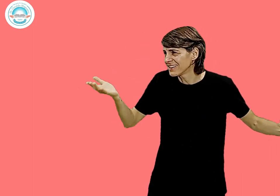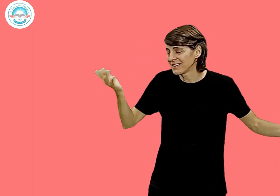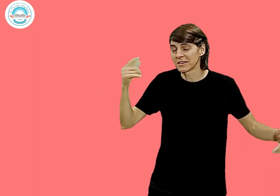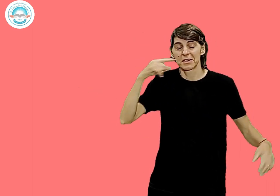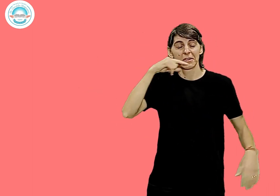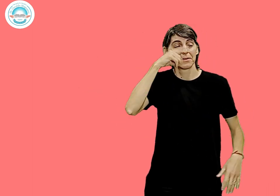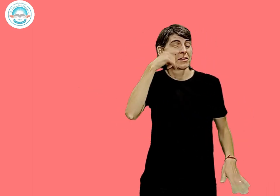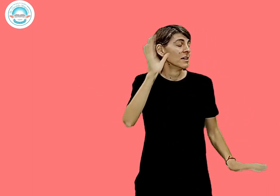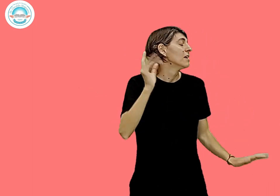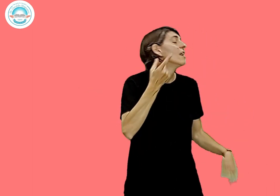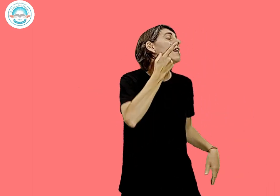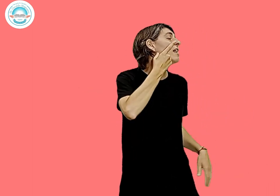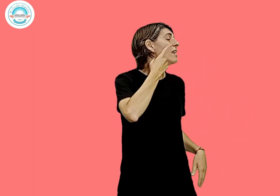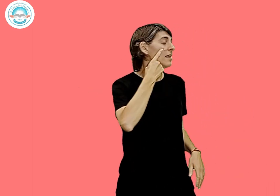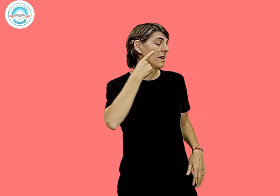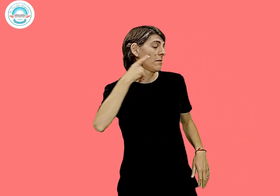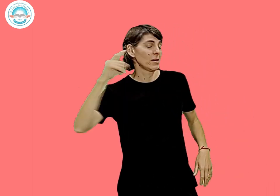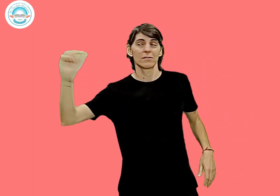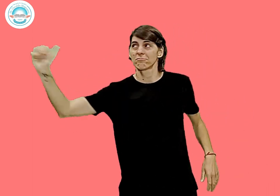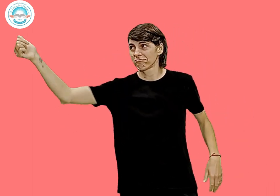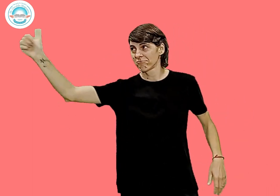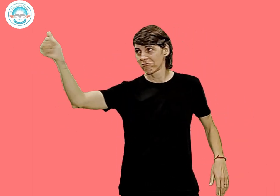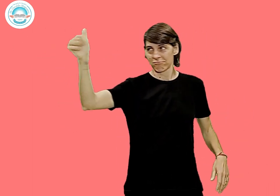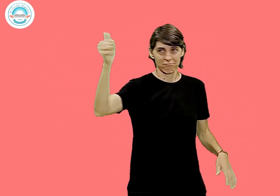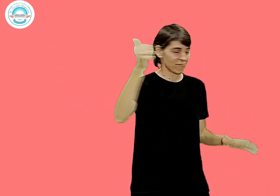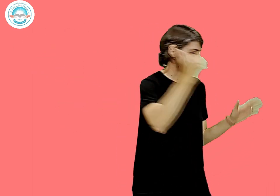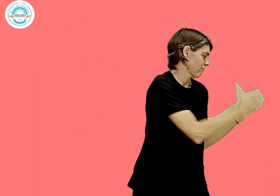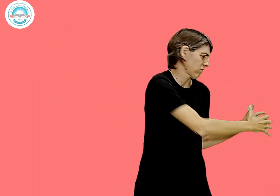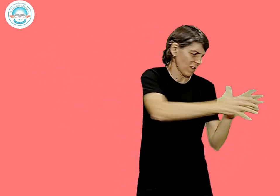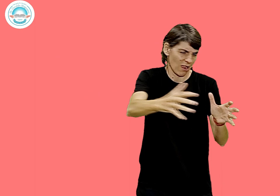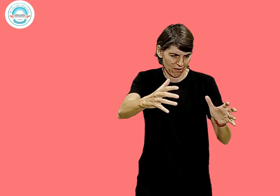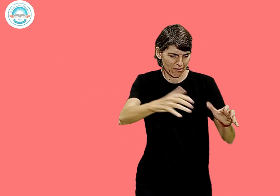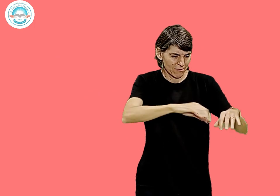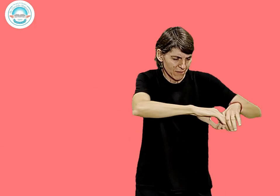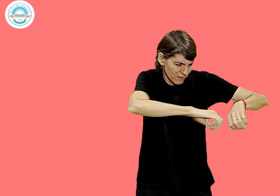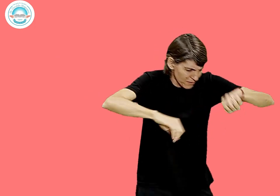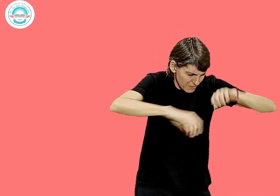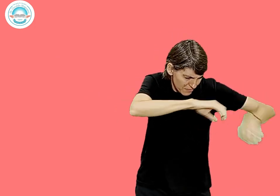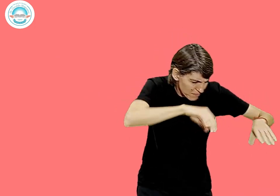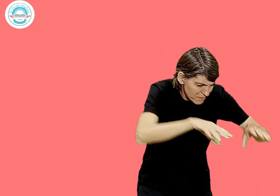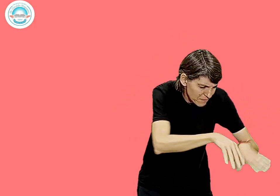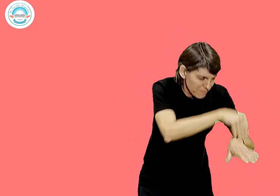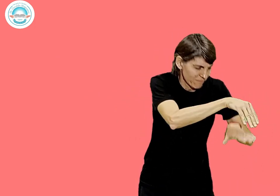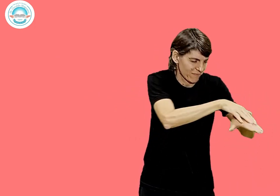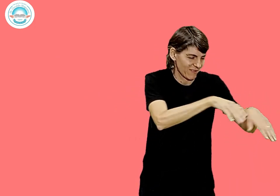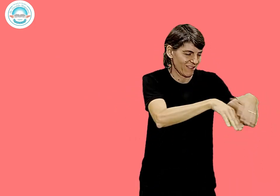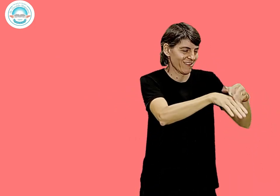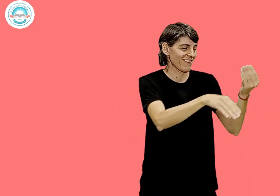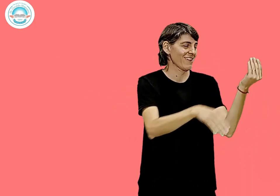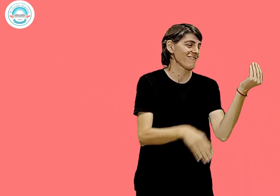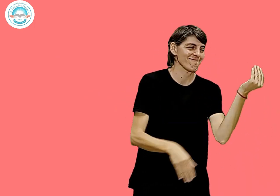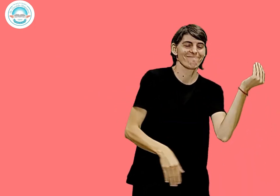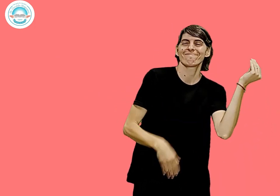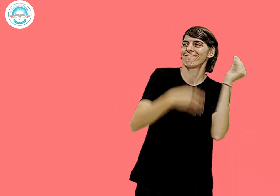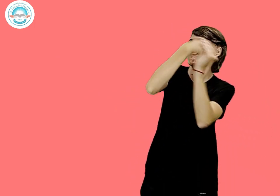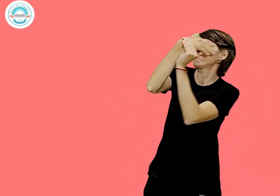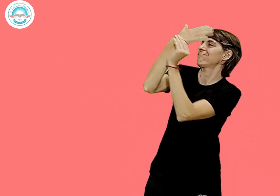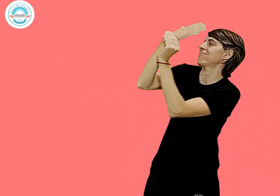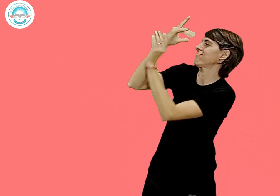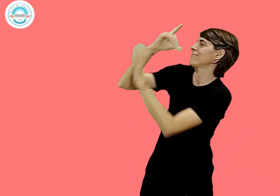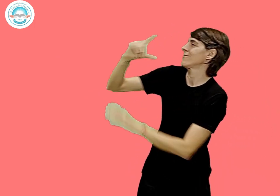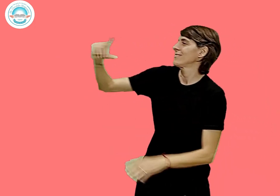No tengo nada con olor- me defendí. - A ver... - Camila se acercó. Me sacó